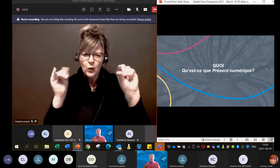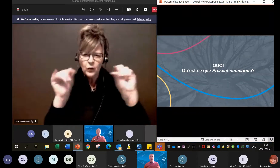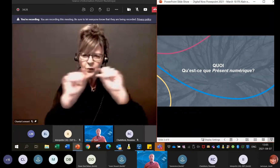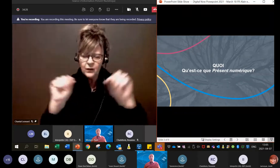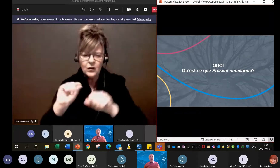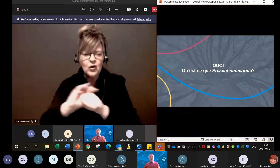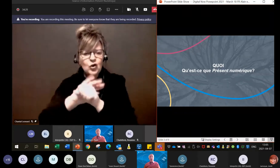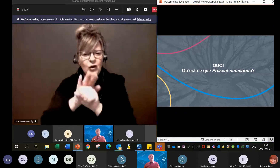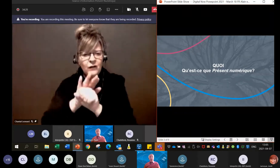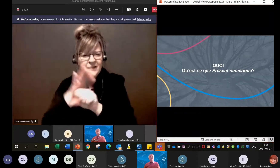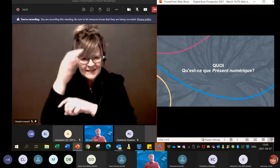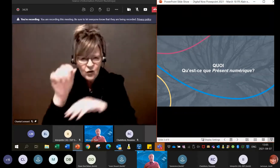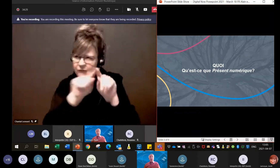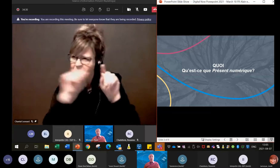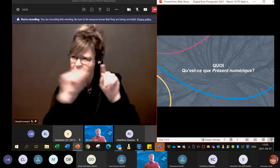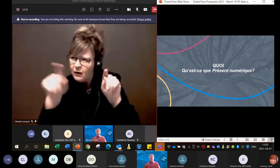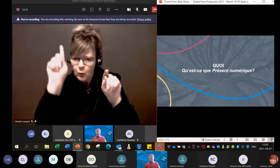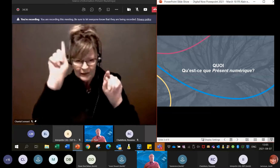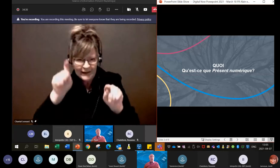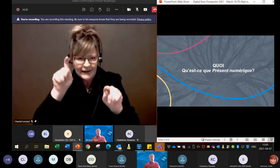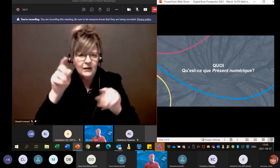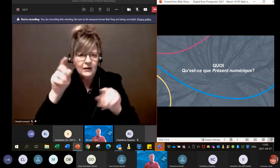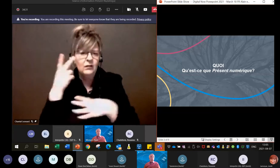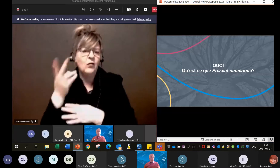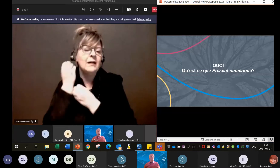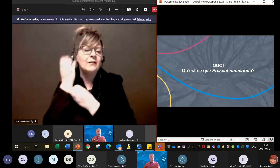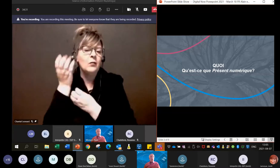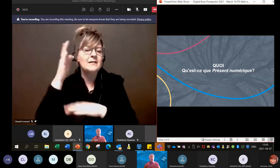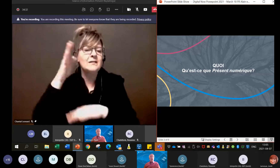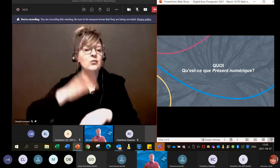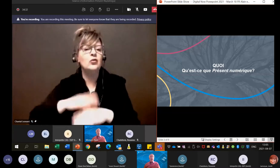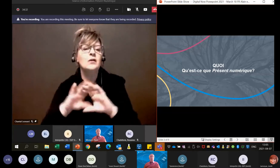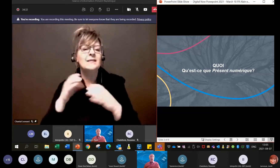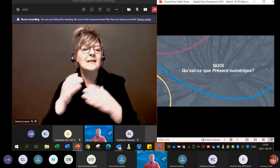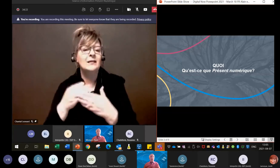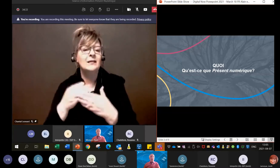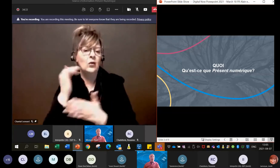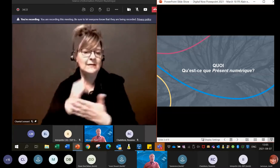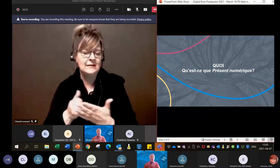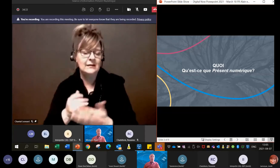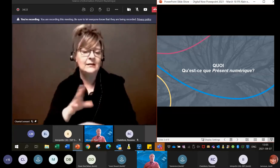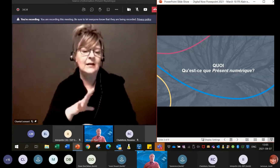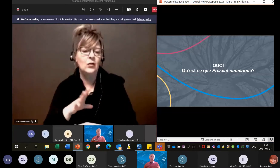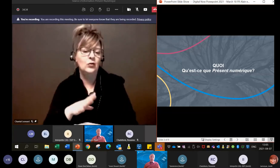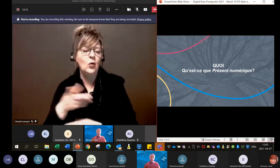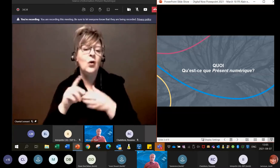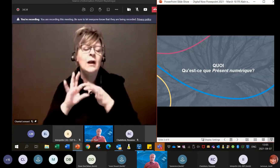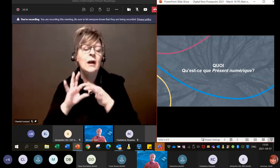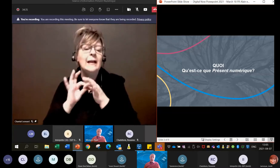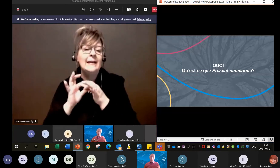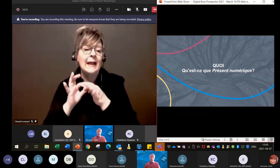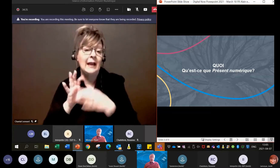Conseil au secteur artistique. Vous y trouverez là le lien permettant